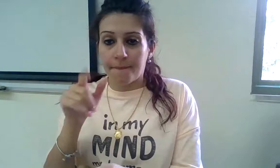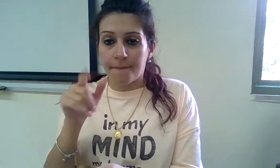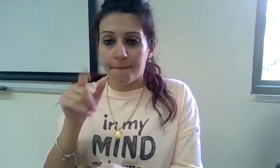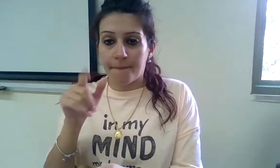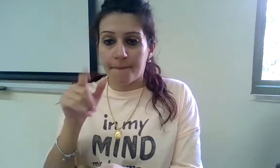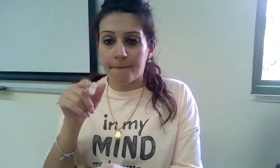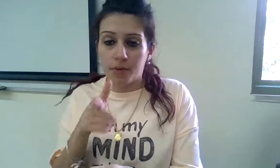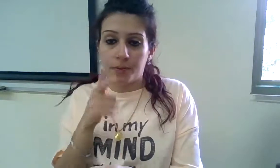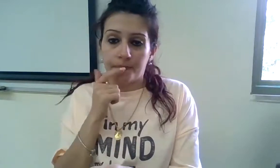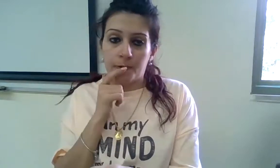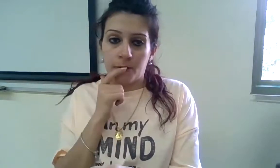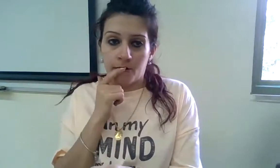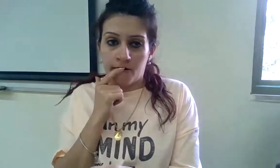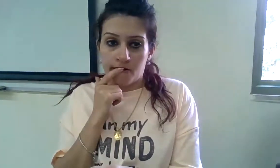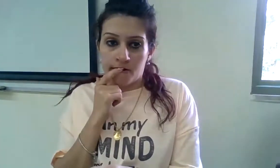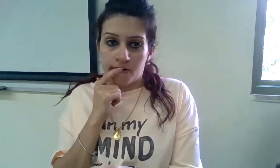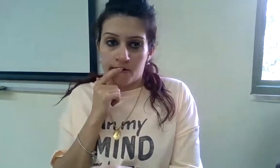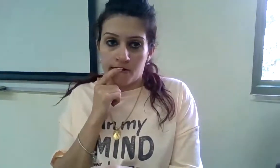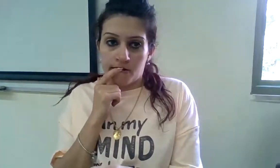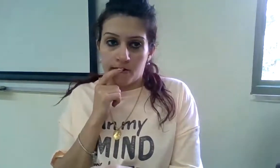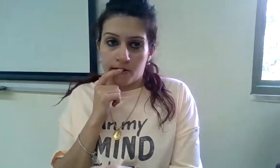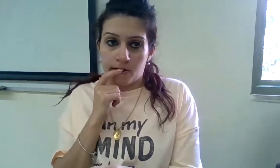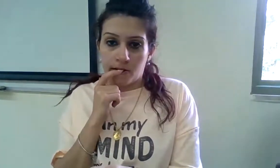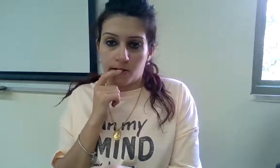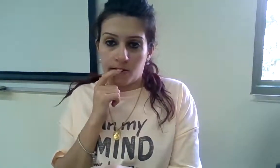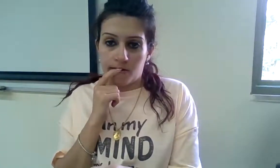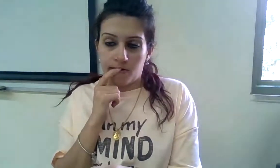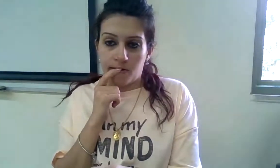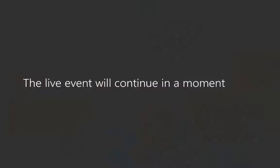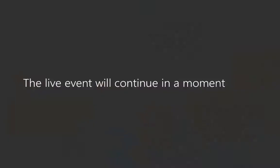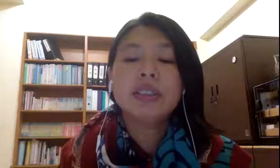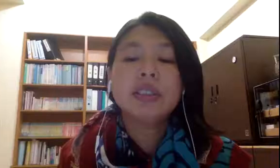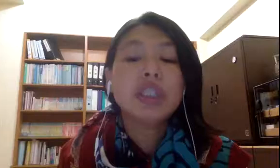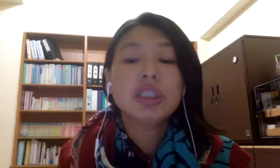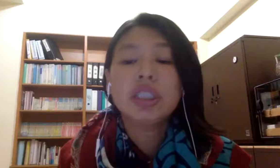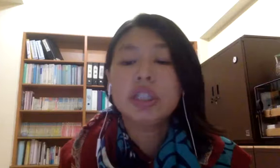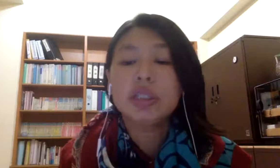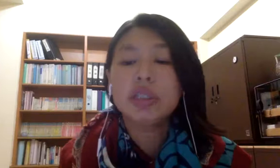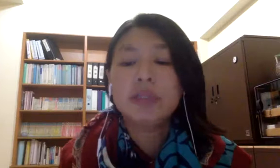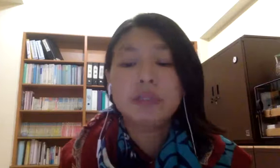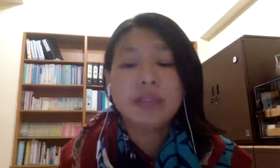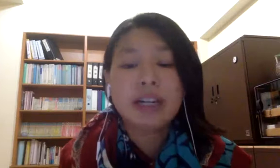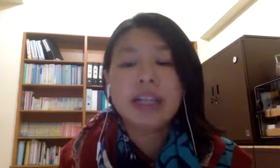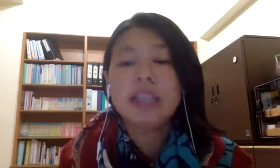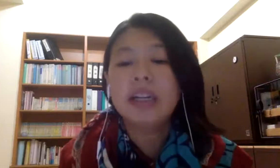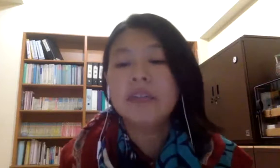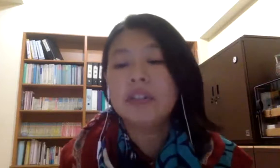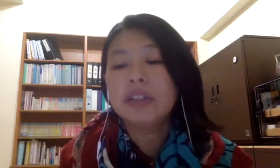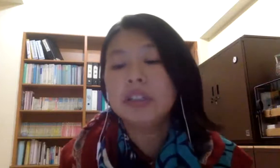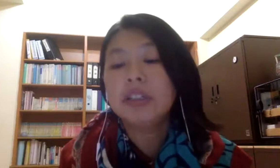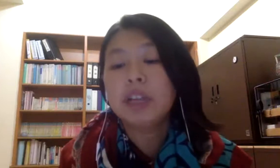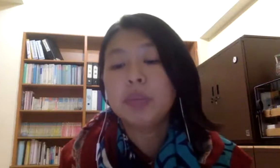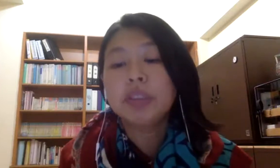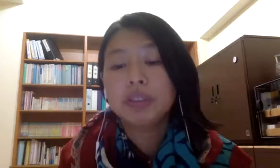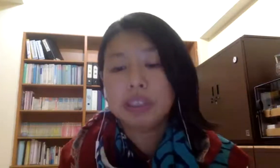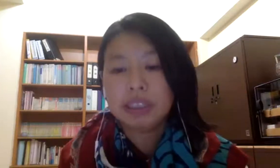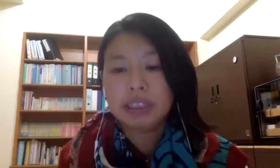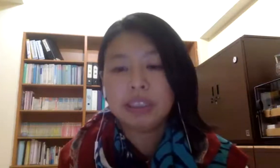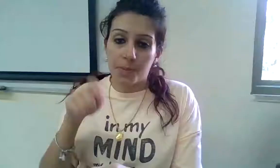نعم اعتقد بأنني أيضا ذكرت بأن هذه الظروف تعطينا الفرصة المناسبة